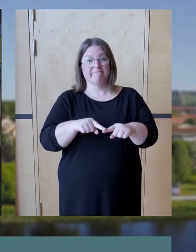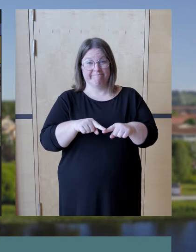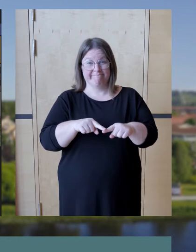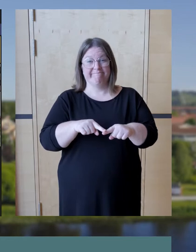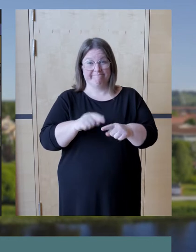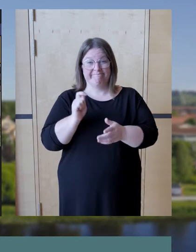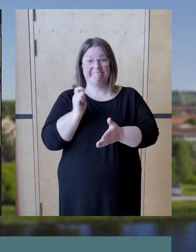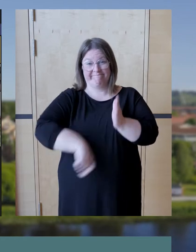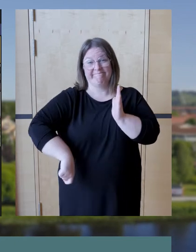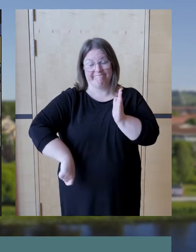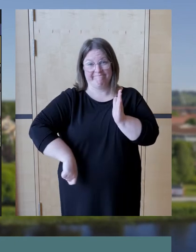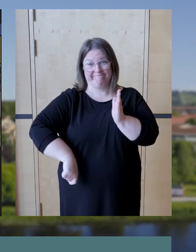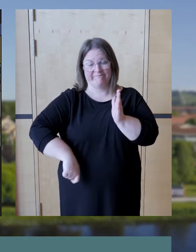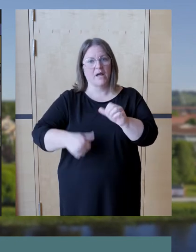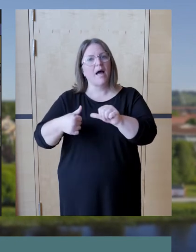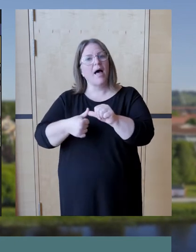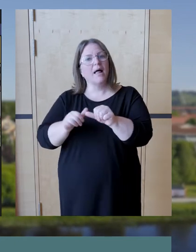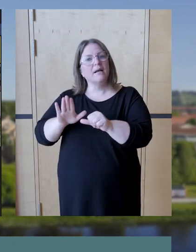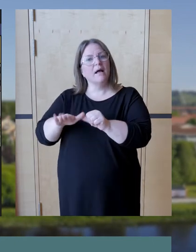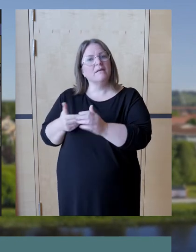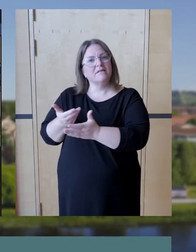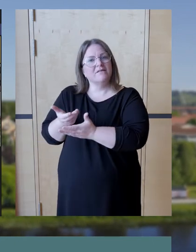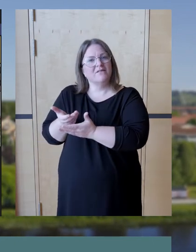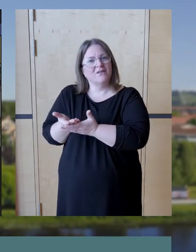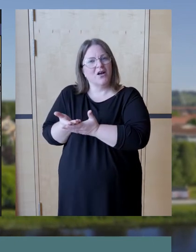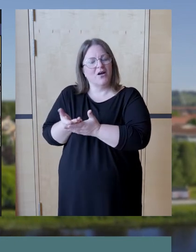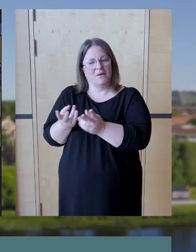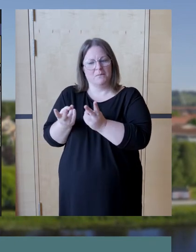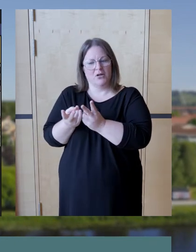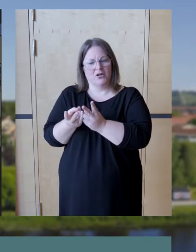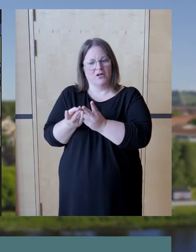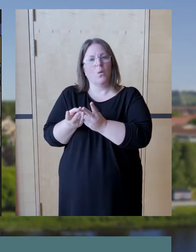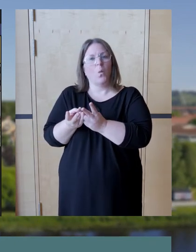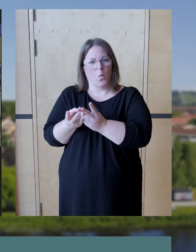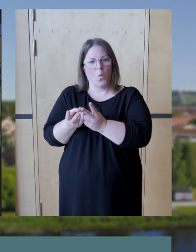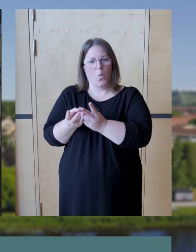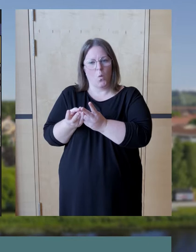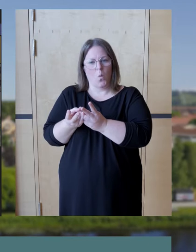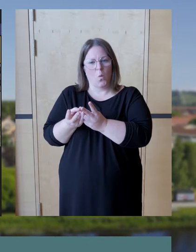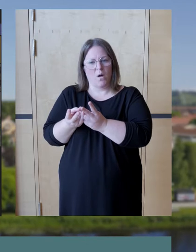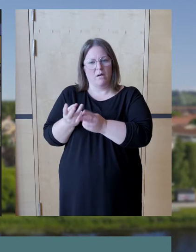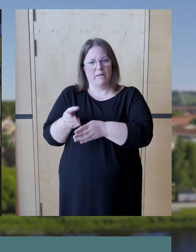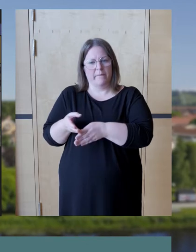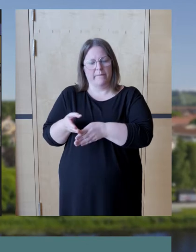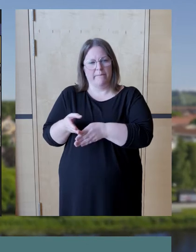Melianthus förslag Skulle betyda till efter att vi bygger någonting som vet vi inte om det kommer att behövas i framtiden